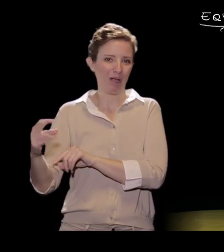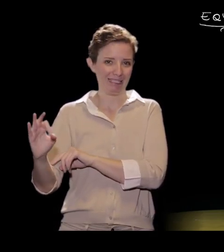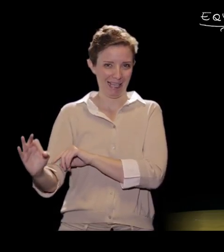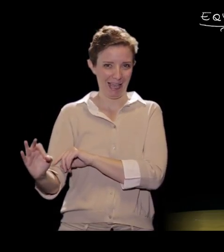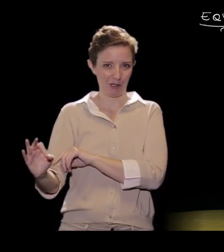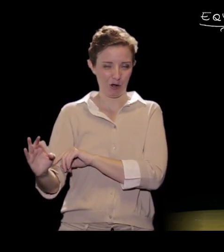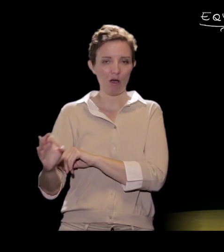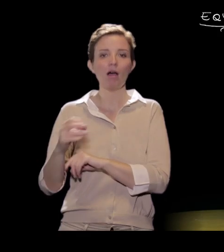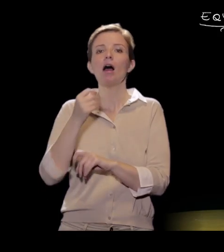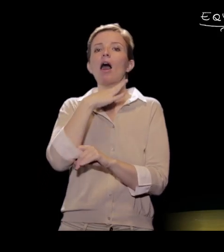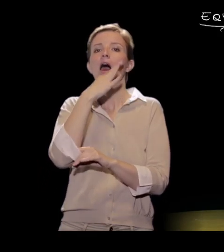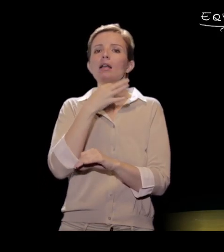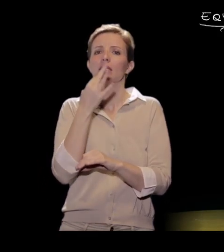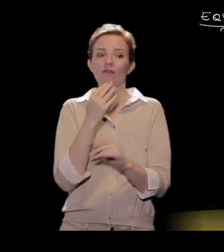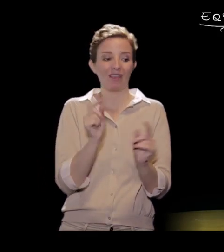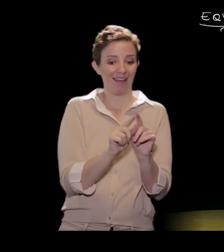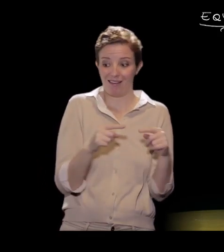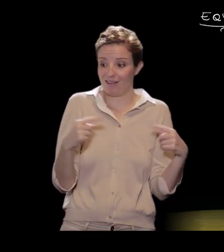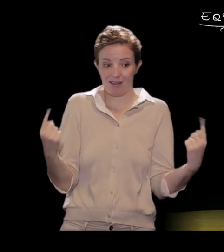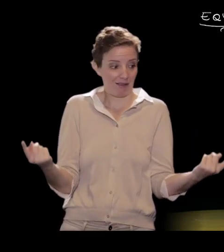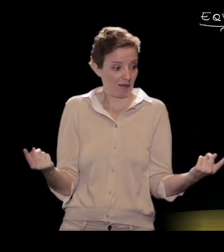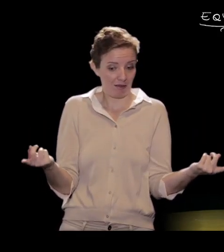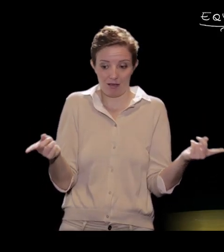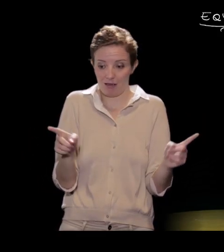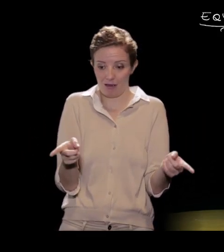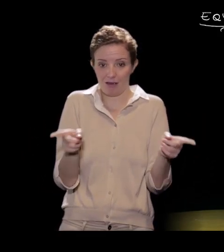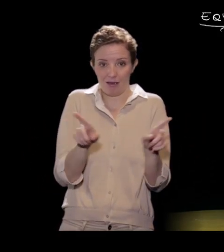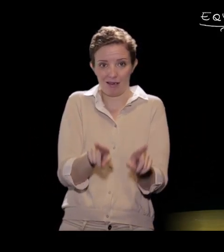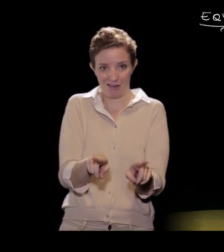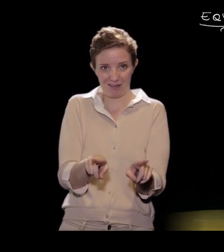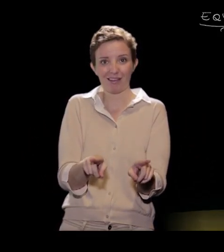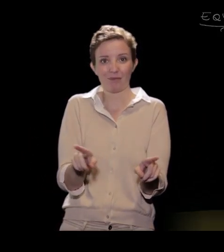I termini estremi e gli equidistanti dagli estremi sono uguali.